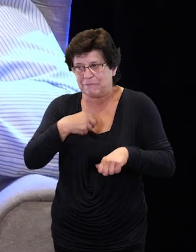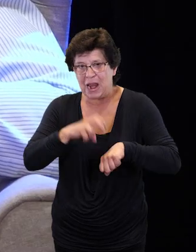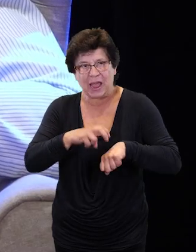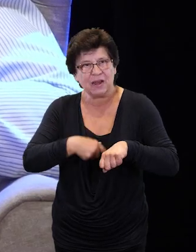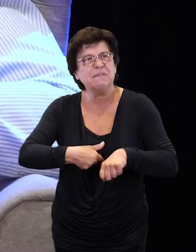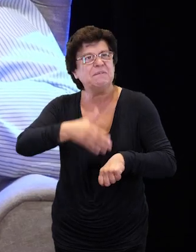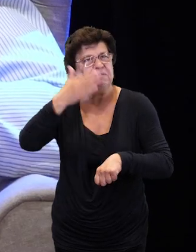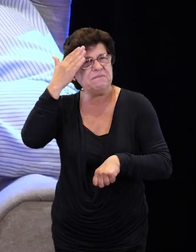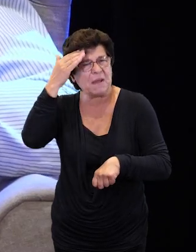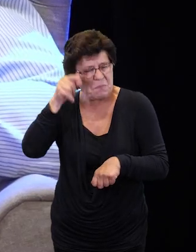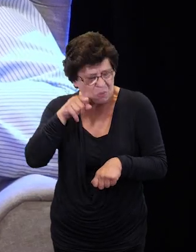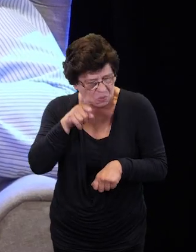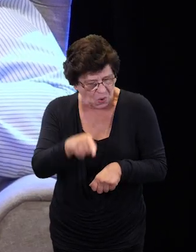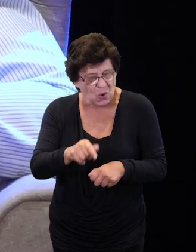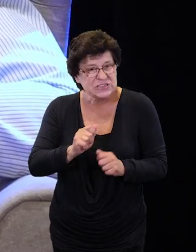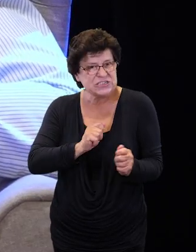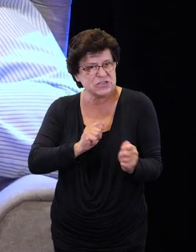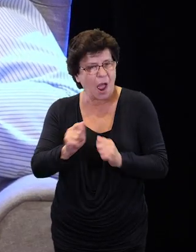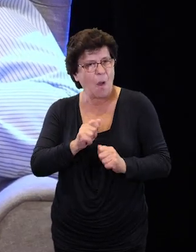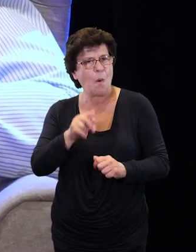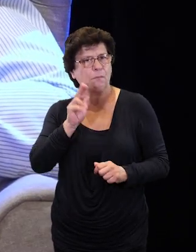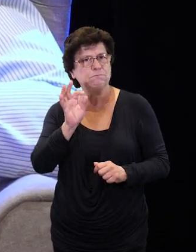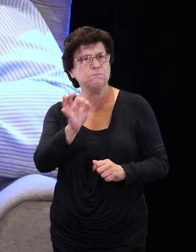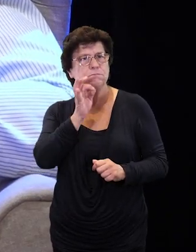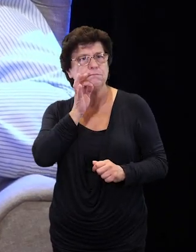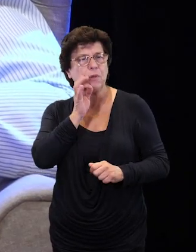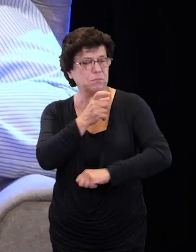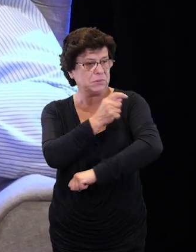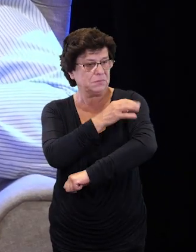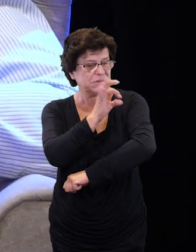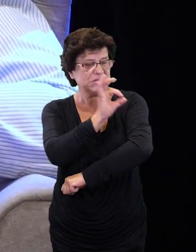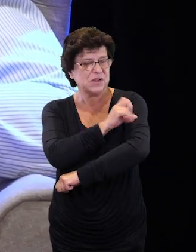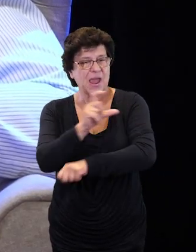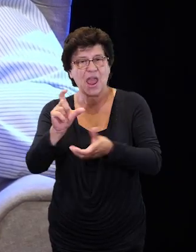Czyli medytuje się codziennie i nagle okazuje się, że ciśnienie spada.